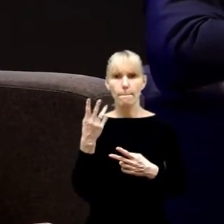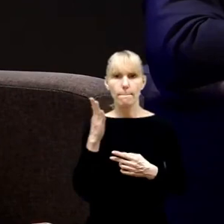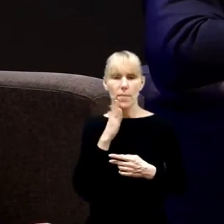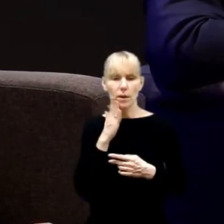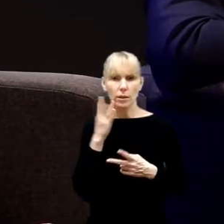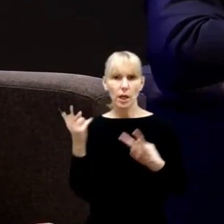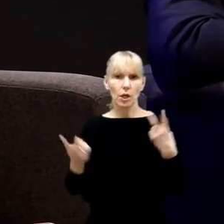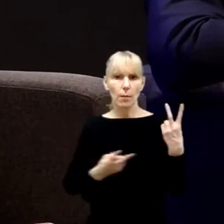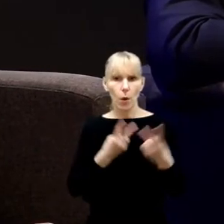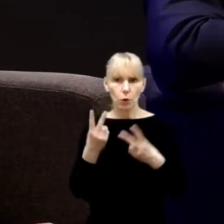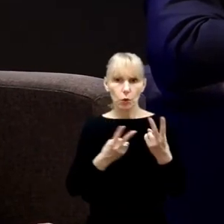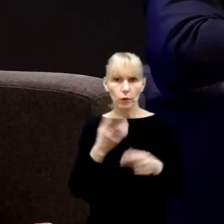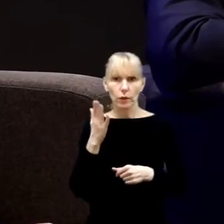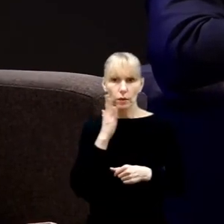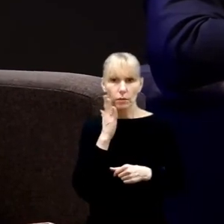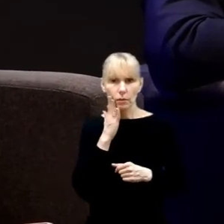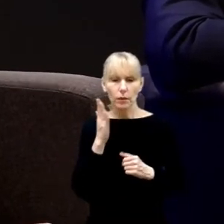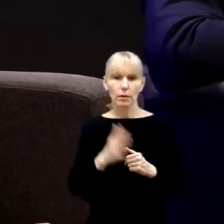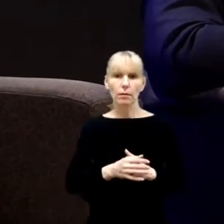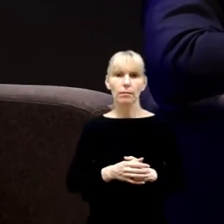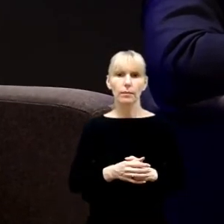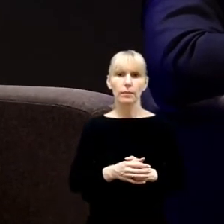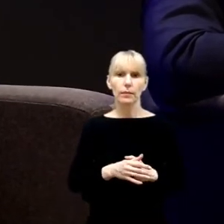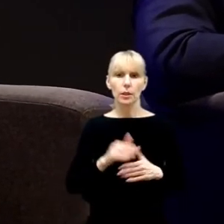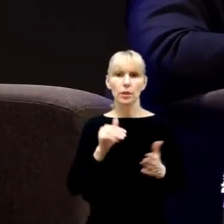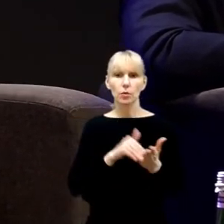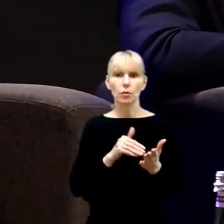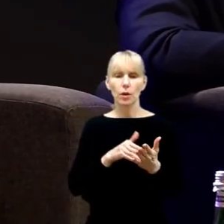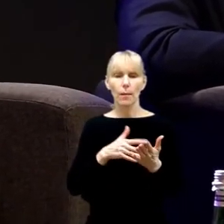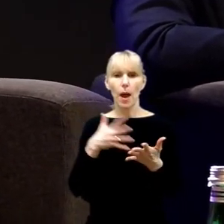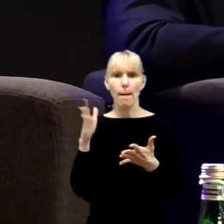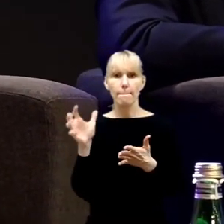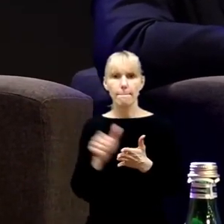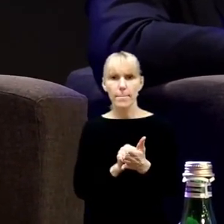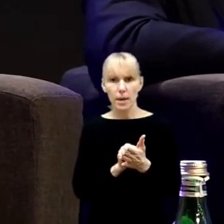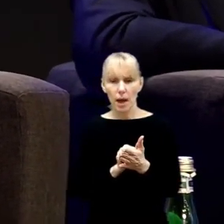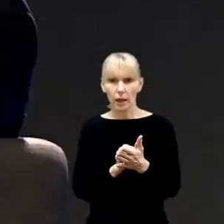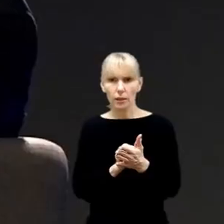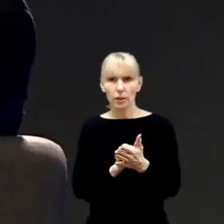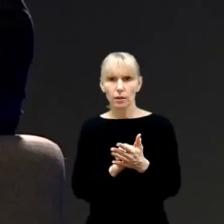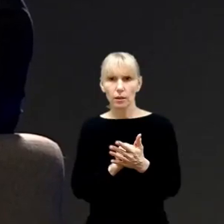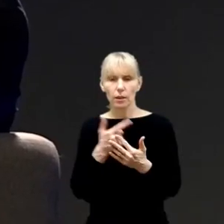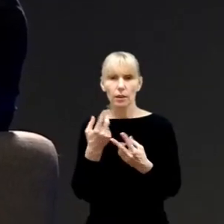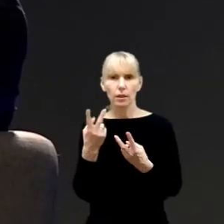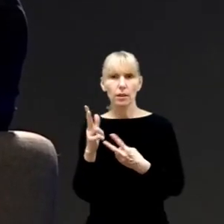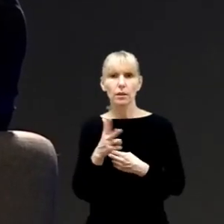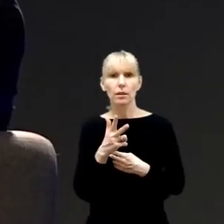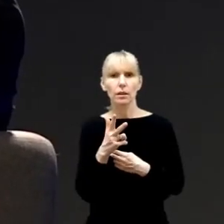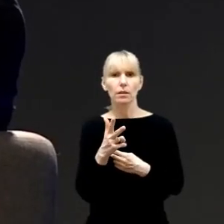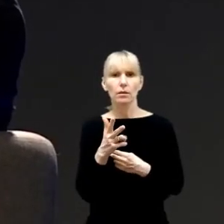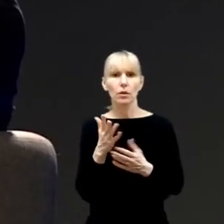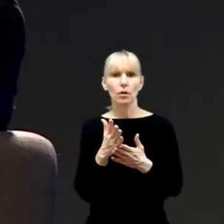i te emocje też trzeba brać pod uwagę, kiedy się kreuje ten przestrzeń do życia, codziennego życia wielu mieszkańców.